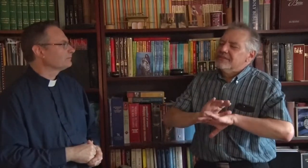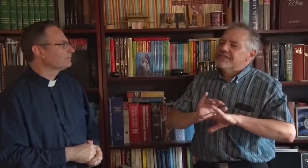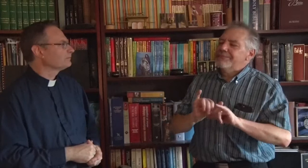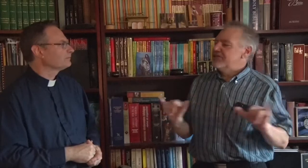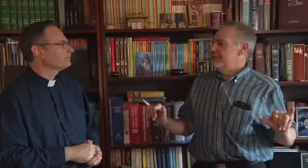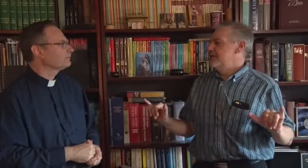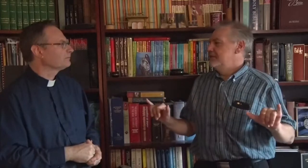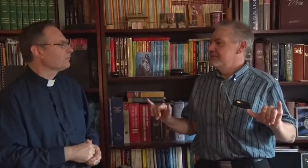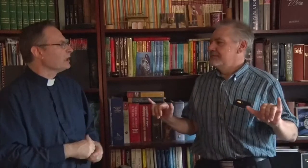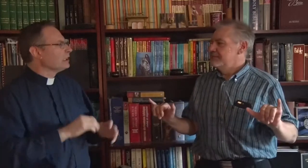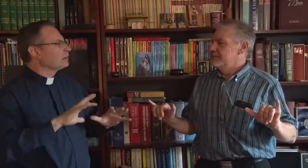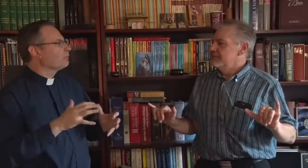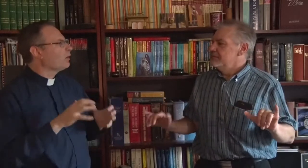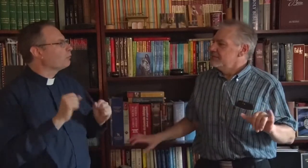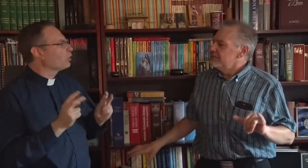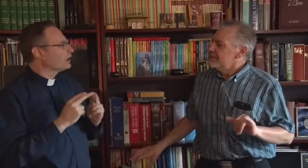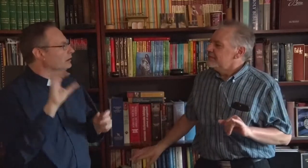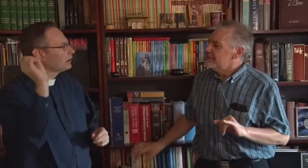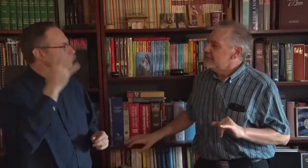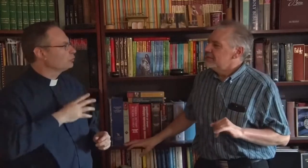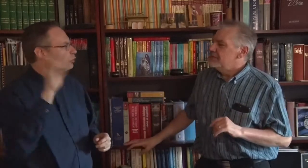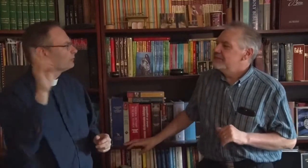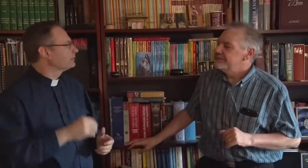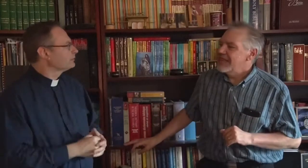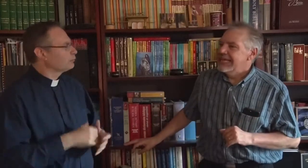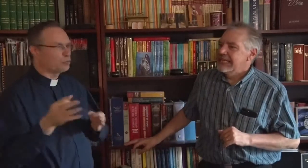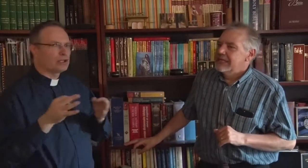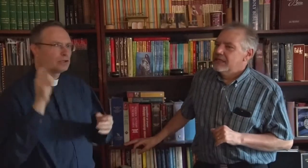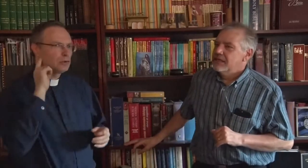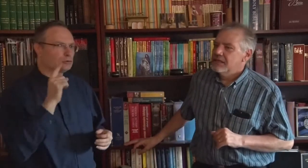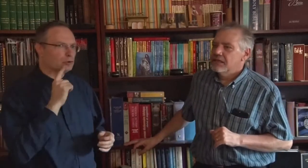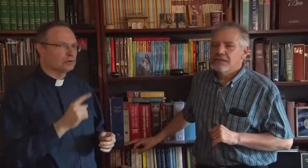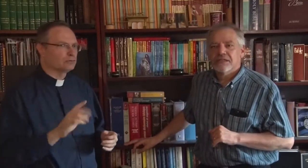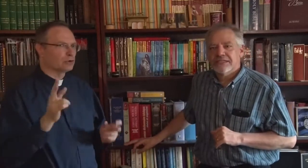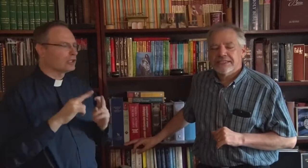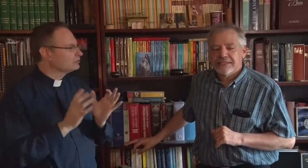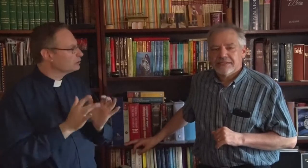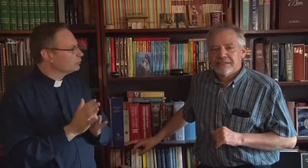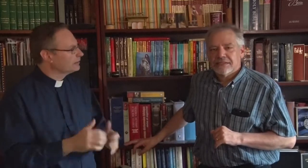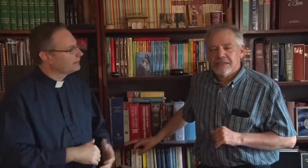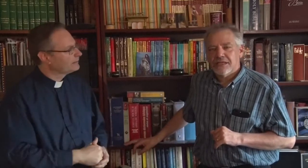impossible. Comment on peut connaître la grâce de Dieu? Pour expliquer aux sourds afin de connaître Jésus.